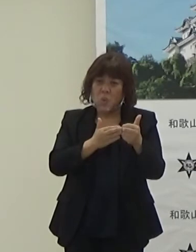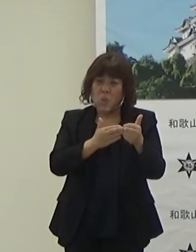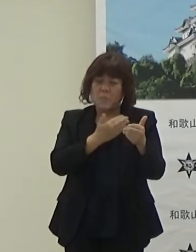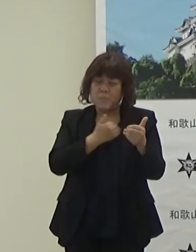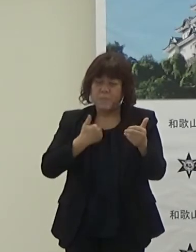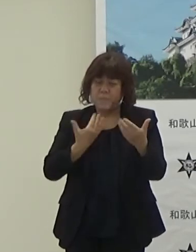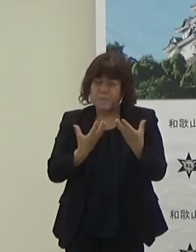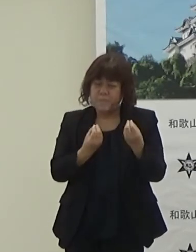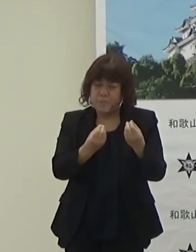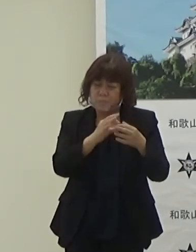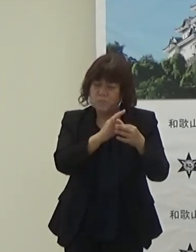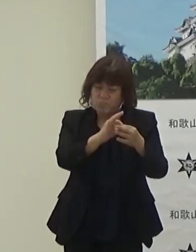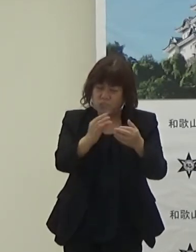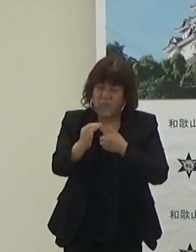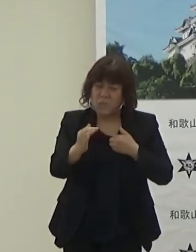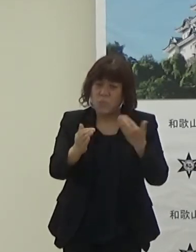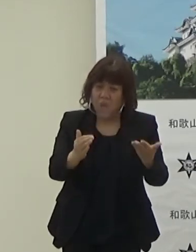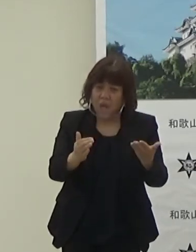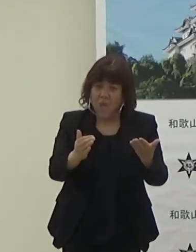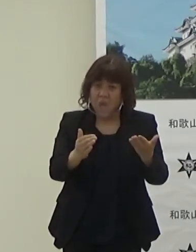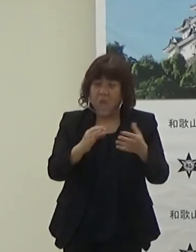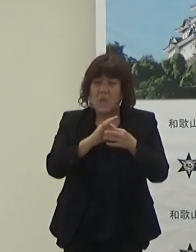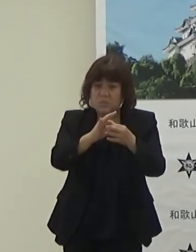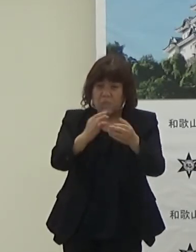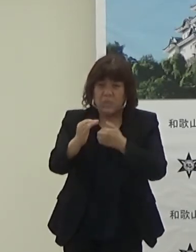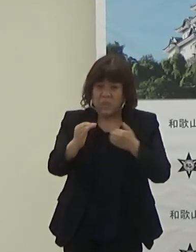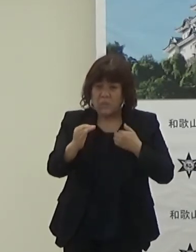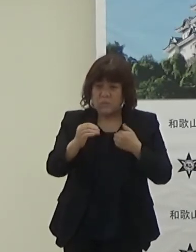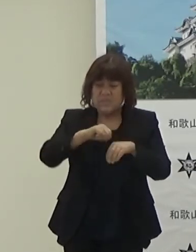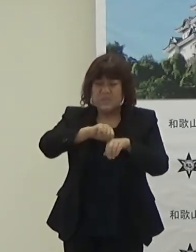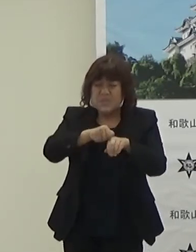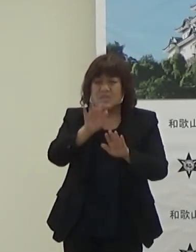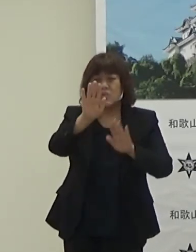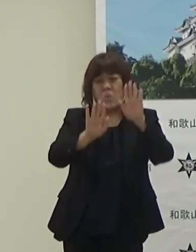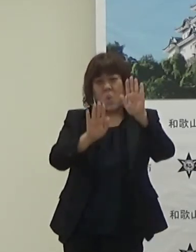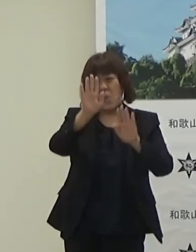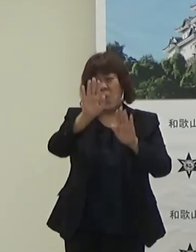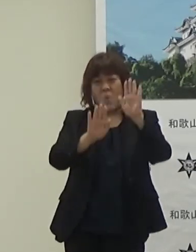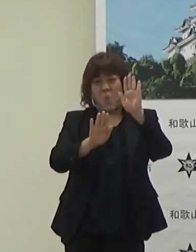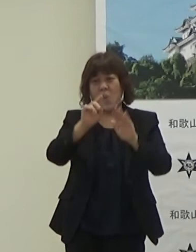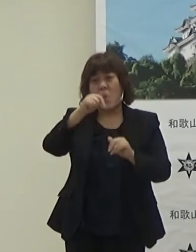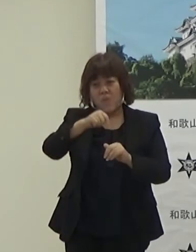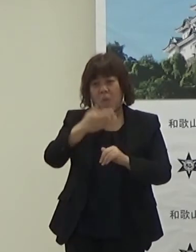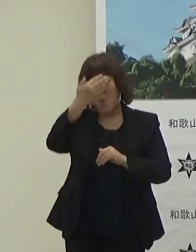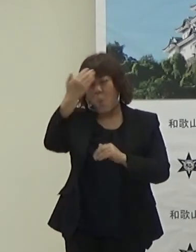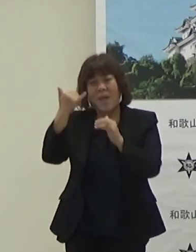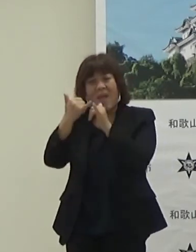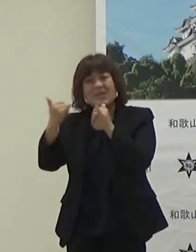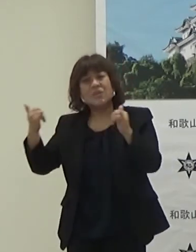維持することすらも厳しい状況 の中でですね、若い人が流出